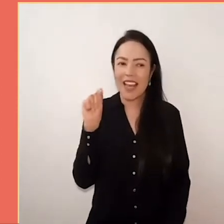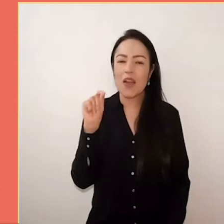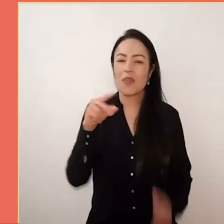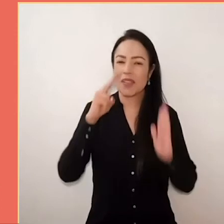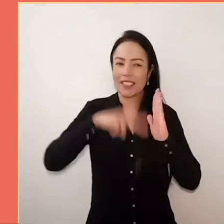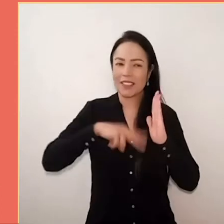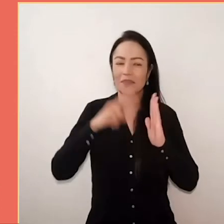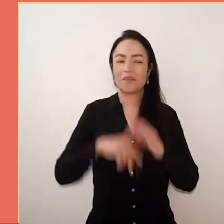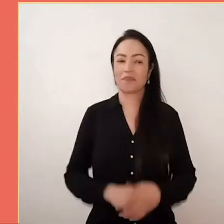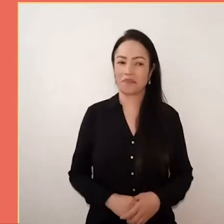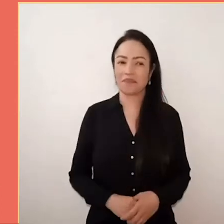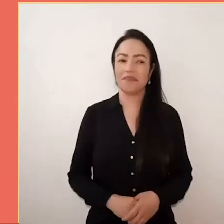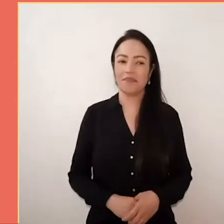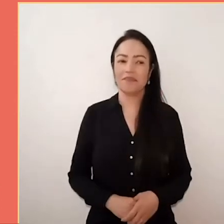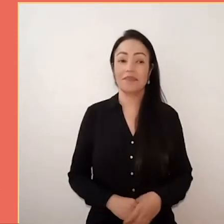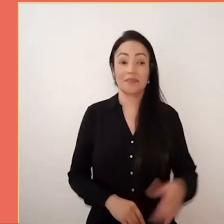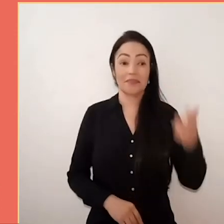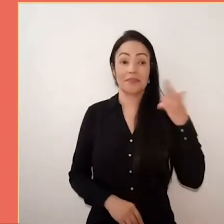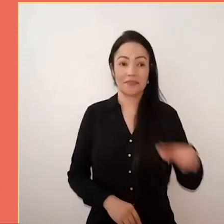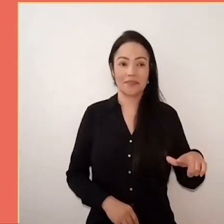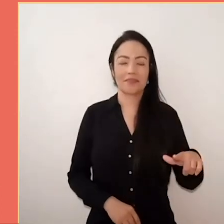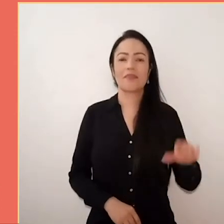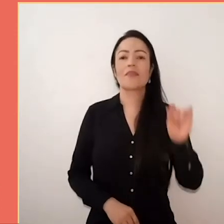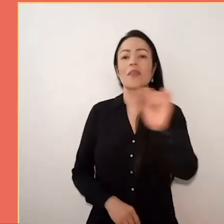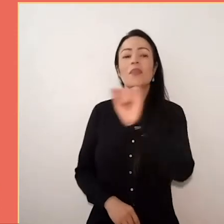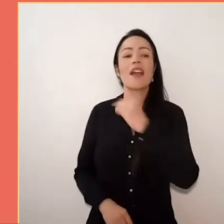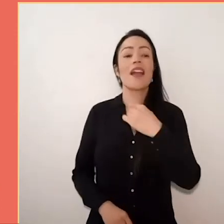A gente pensa de novo: Quem fui eu leitora?